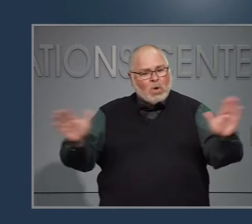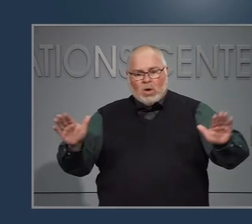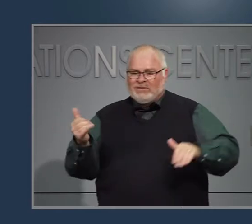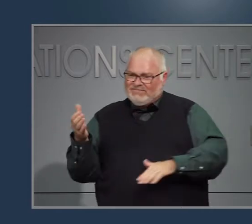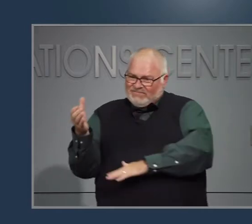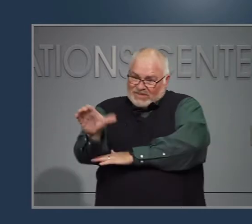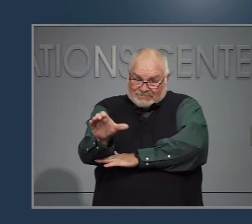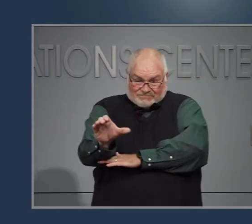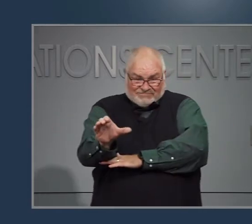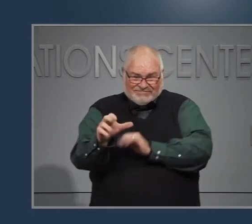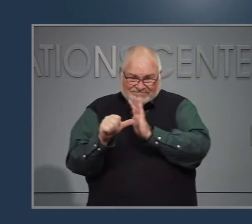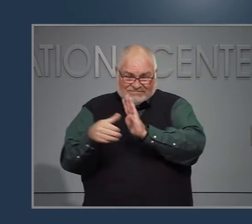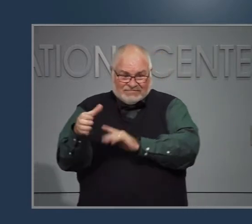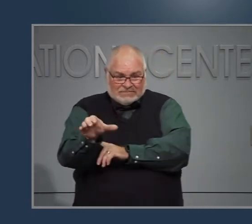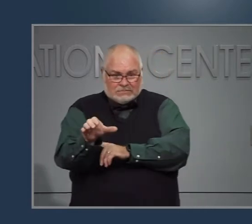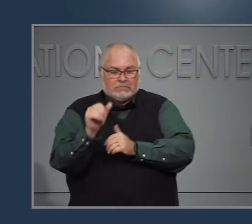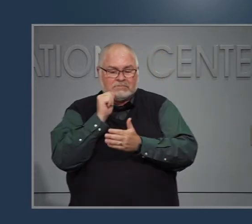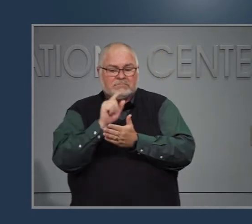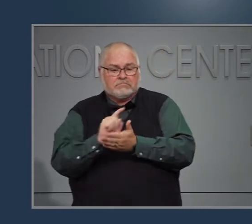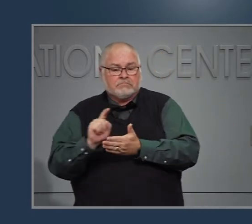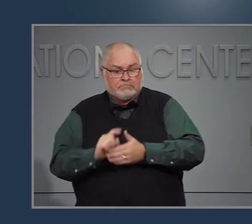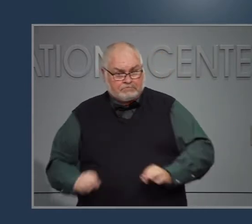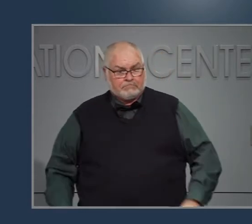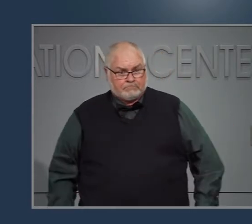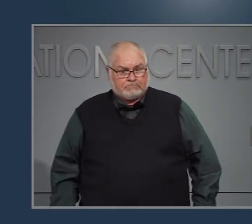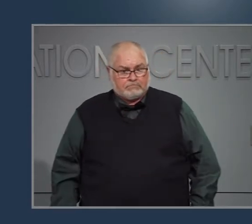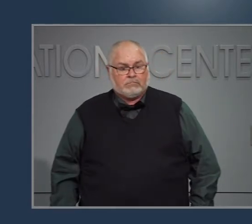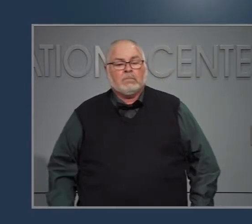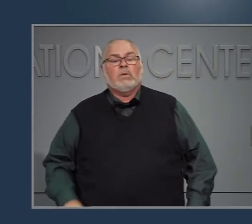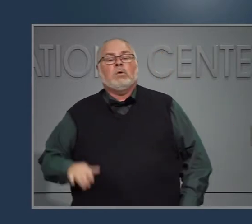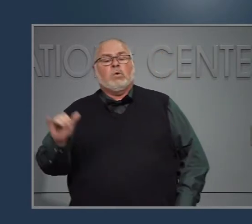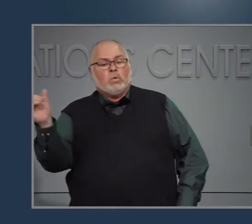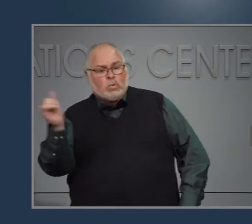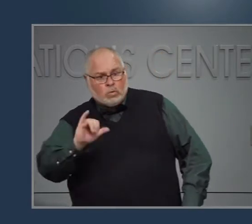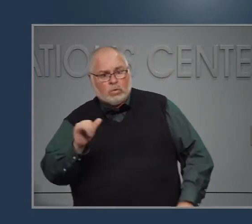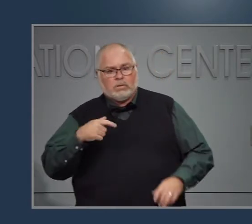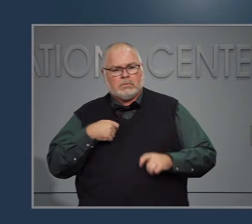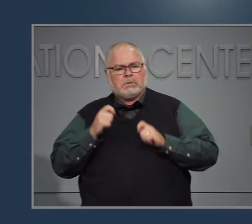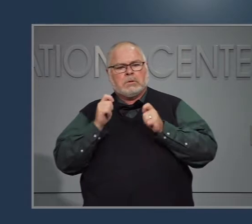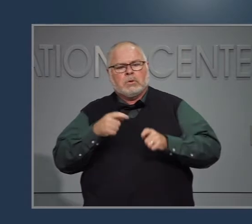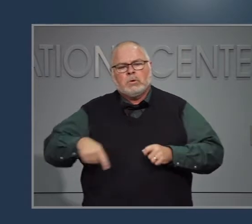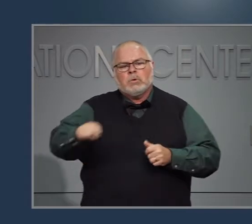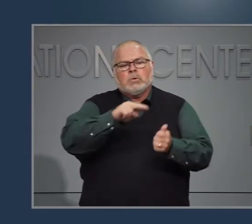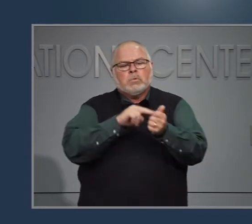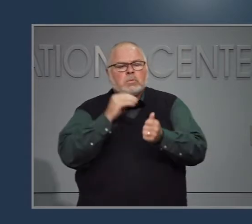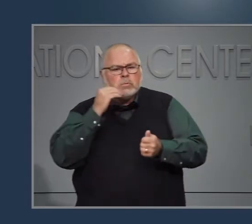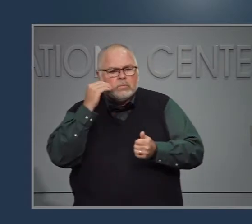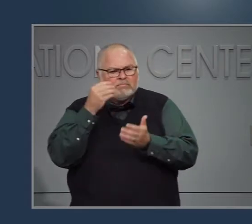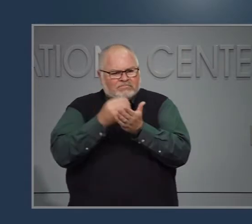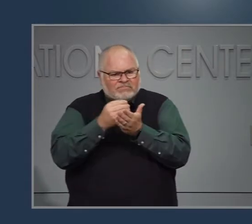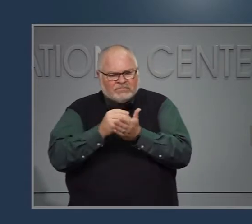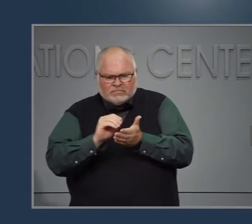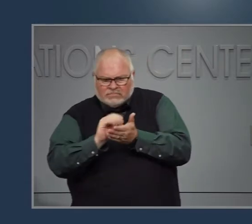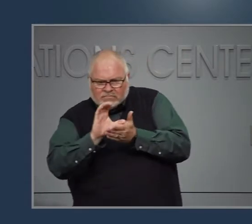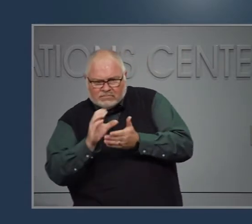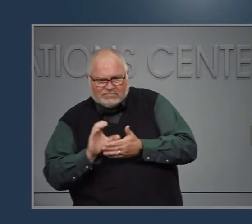personal cada dos semanas y también les vamos a dar a luz así los el apoyo financiero